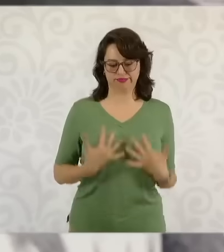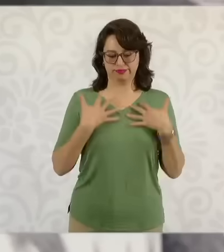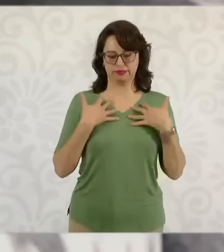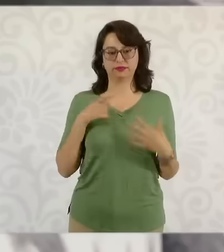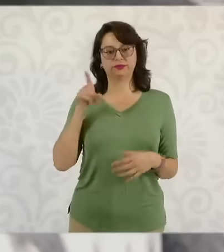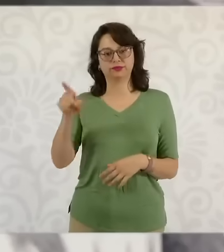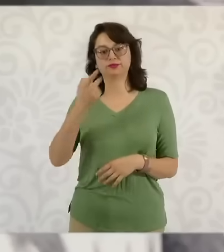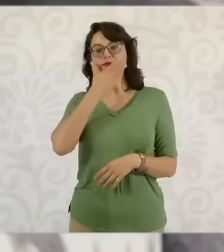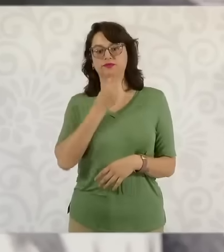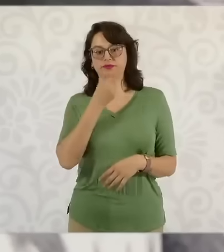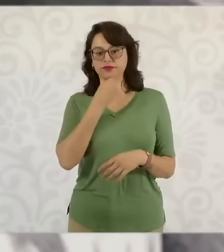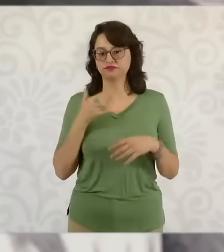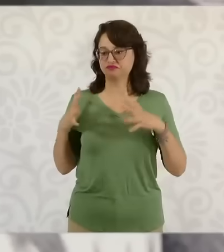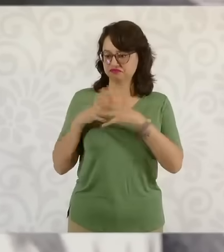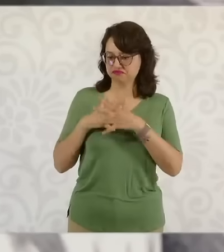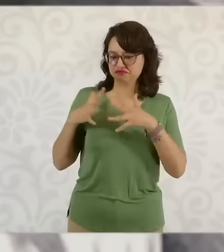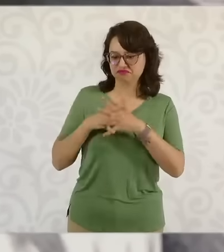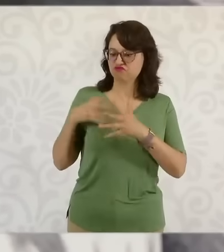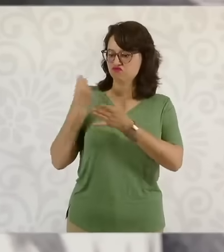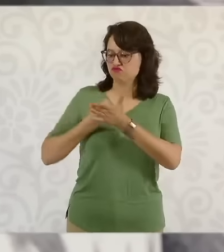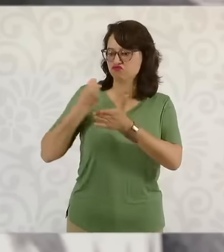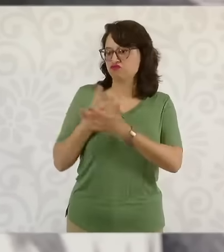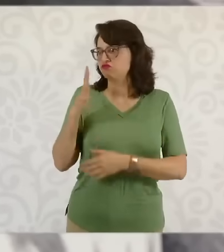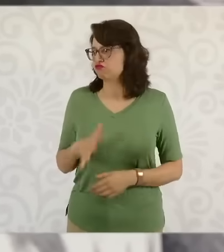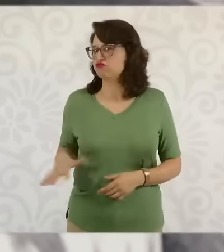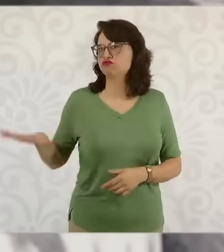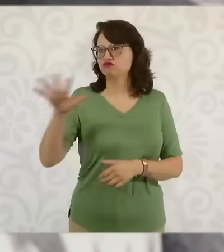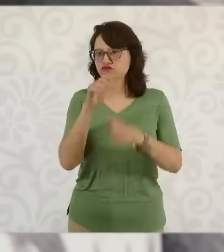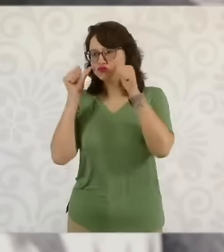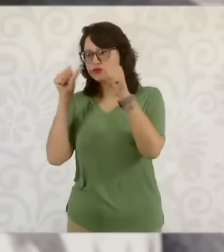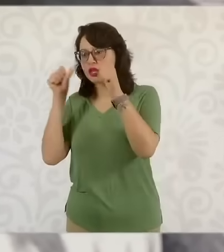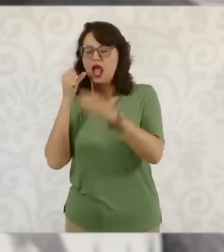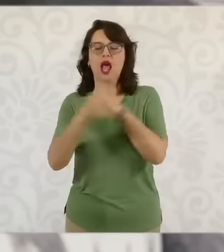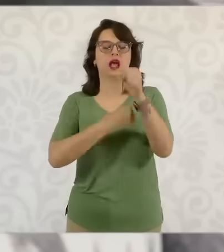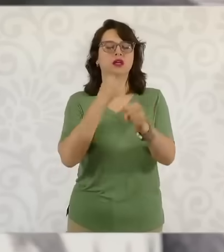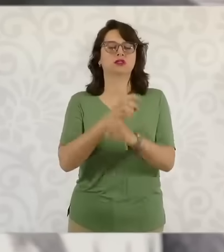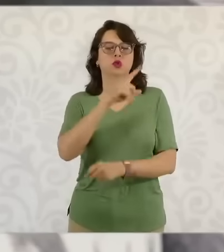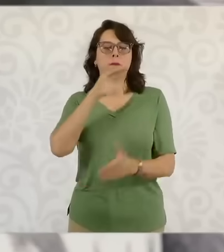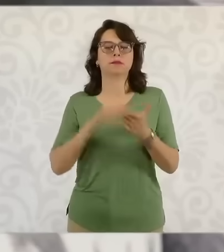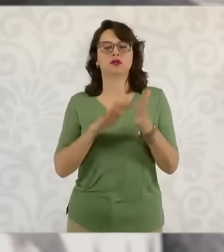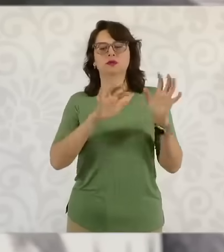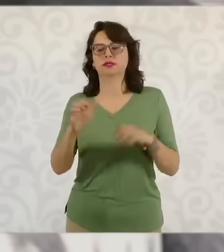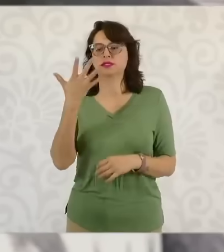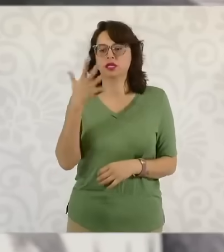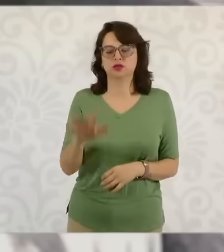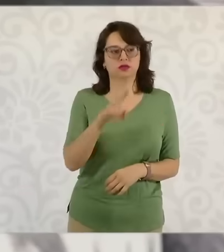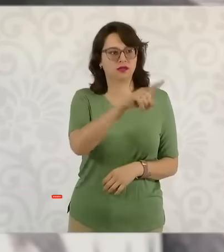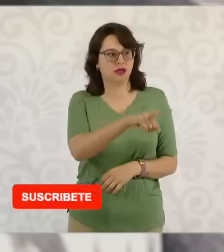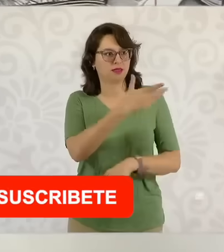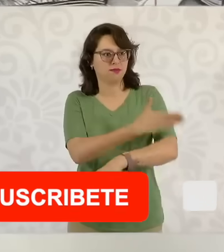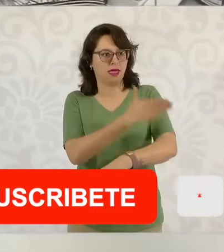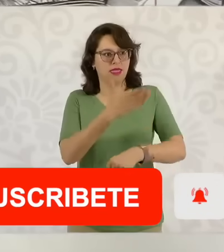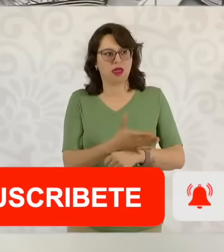a las injusticias sociales se unió en 1910 a la revolución encabezada por Francisco y Madero como